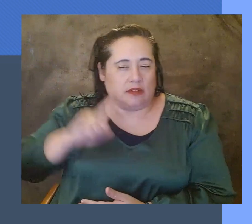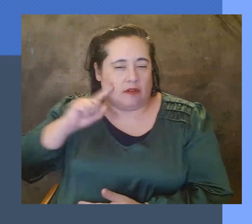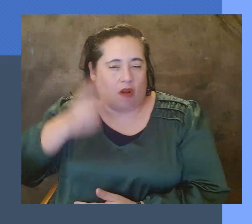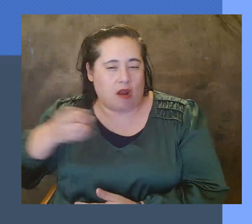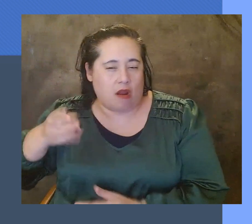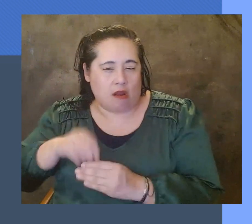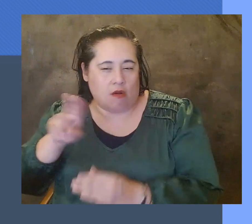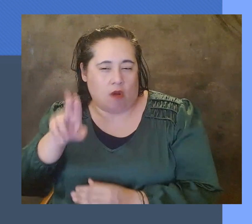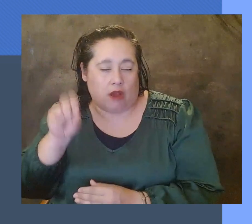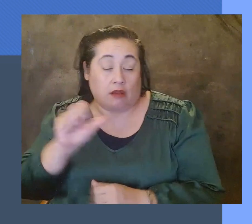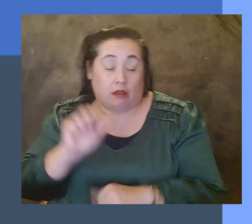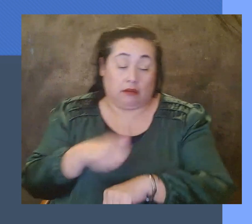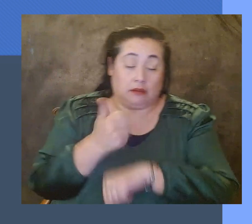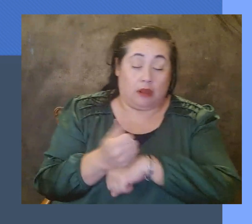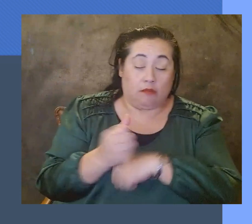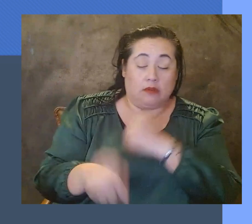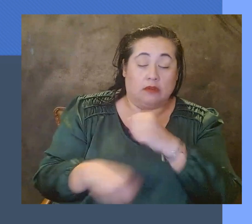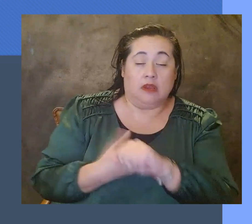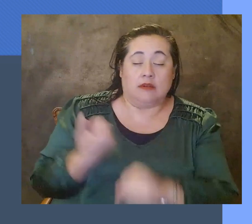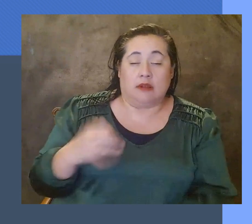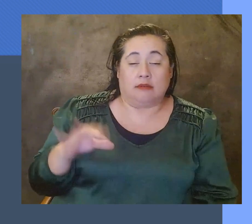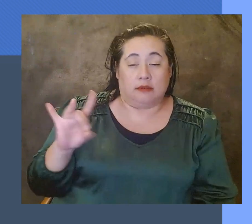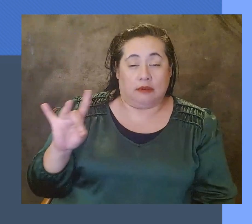Establecida en el 1880